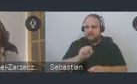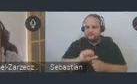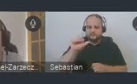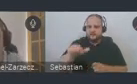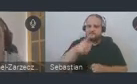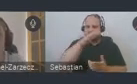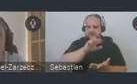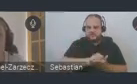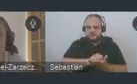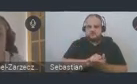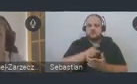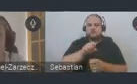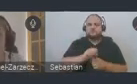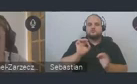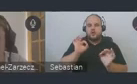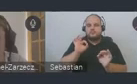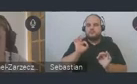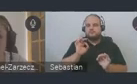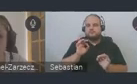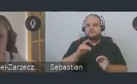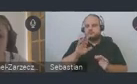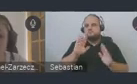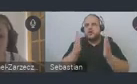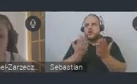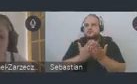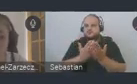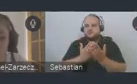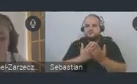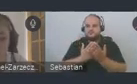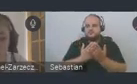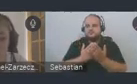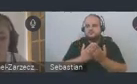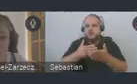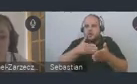to jest też dobry moment do poznania motywacji i ograniczeń.